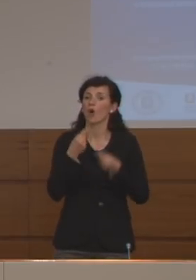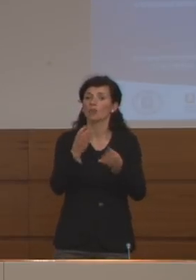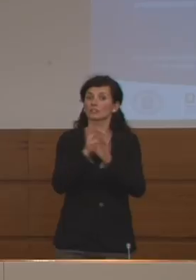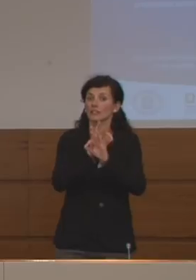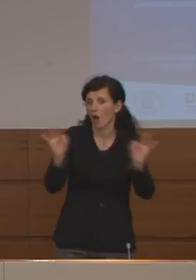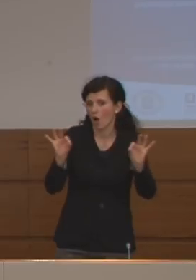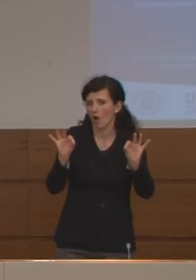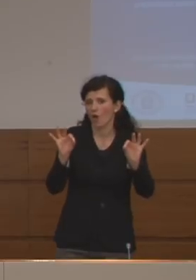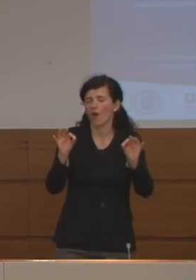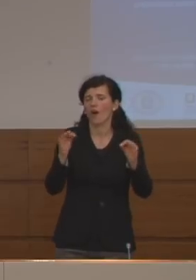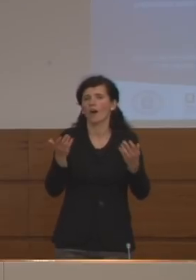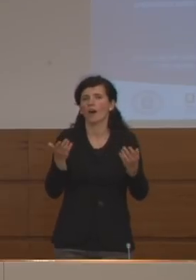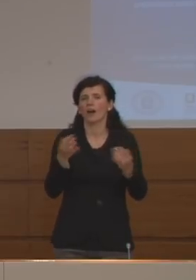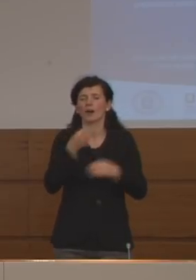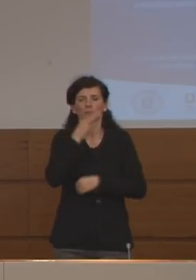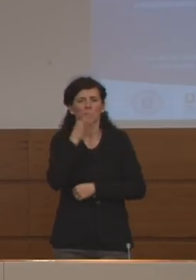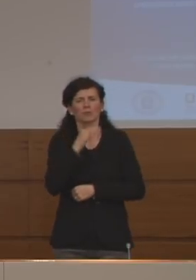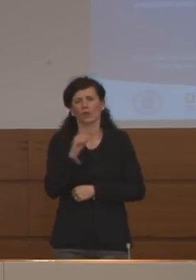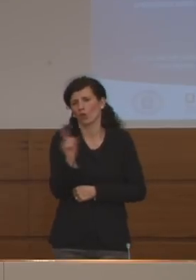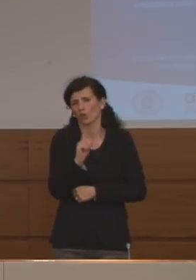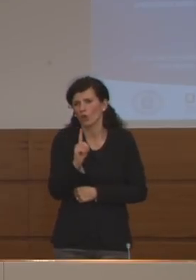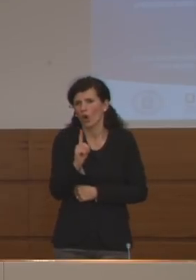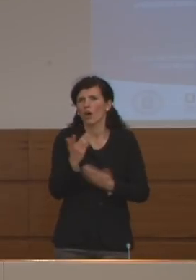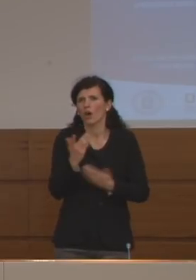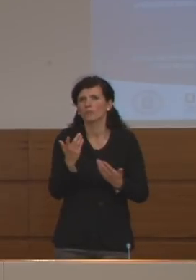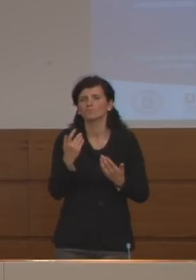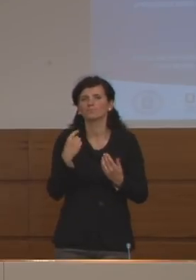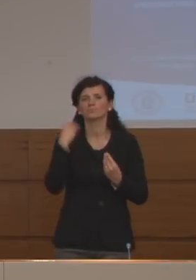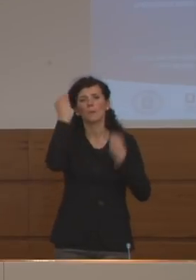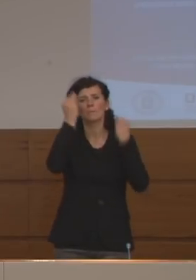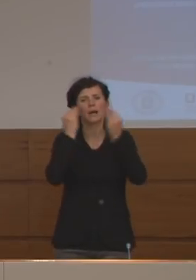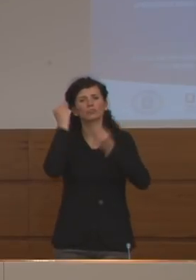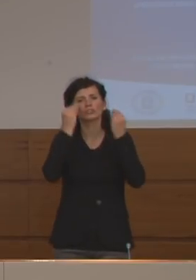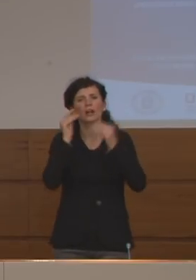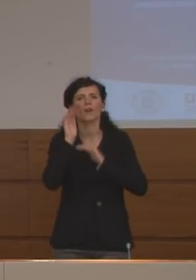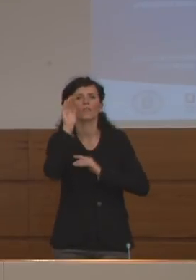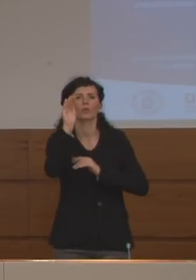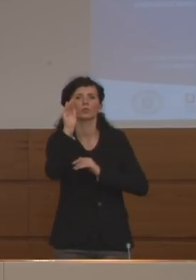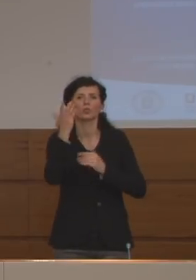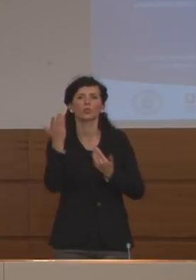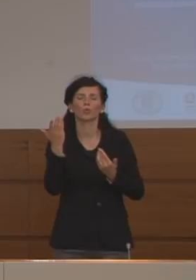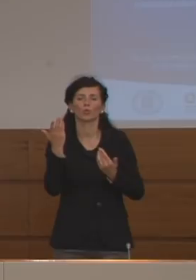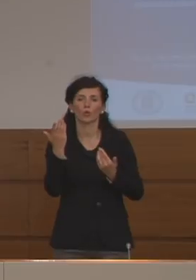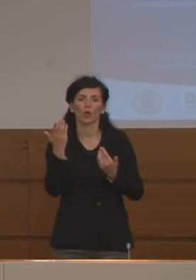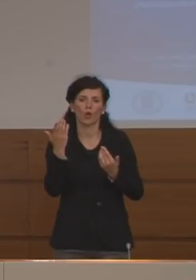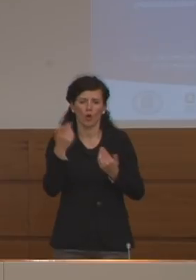Negli scenari che abbiamo considerato, abbiamo anche